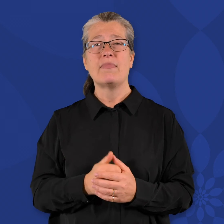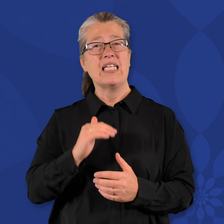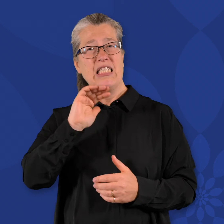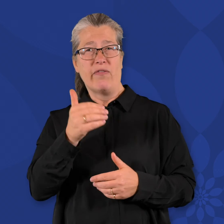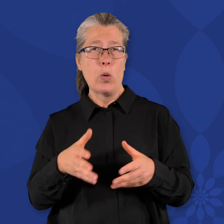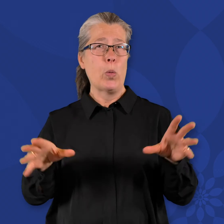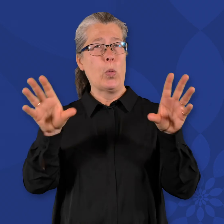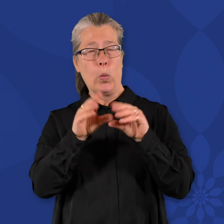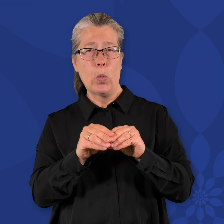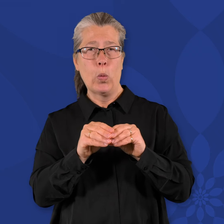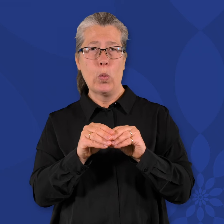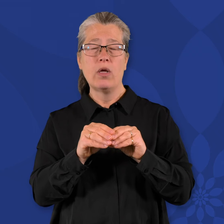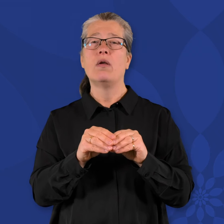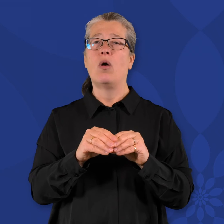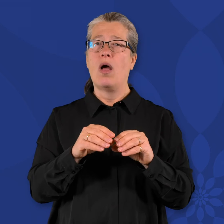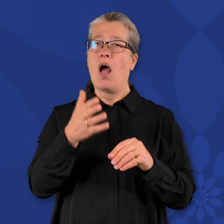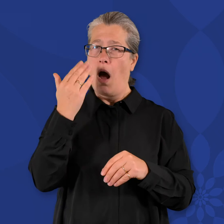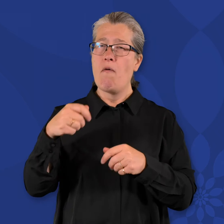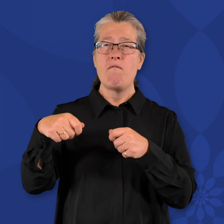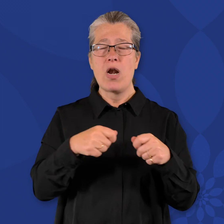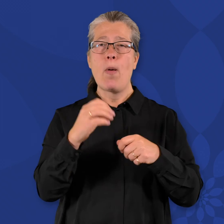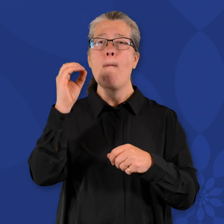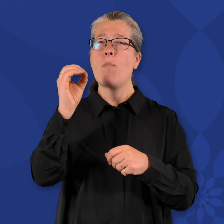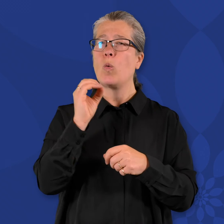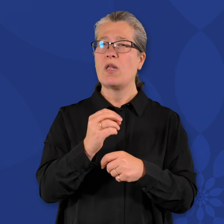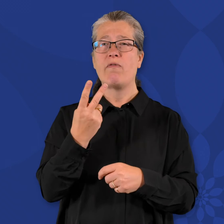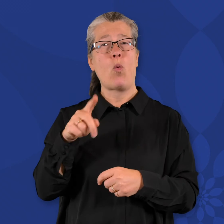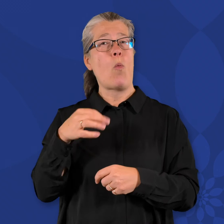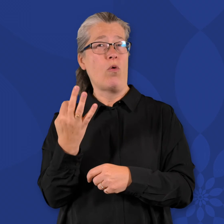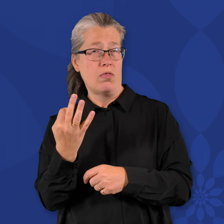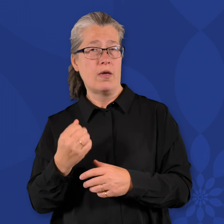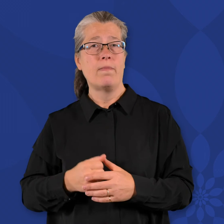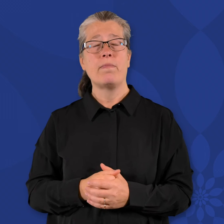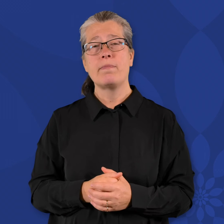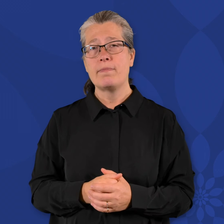Felmarginalen är +/- 2,8 procentenheter.